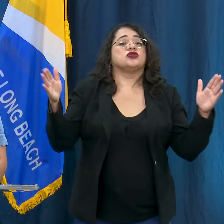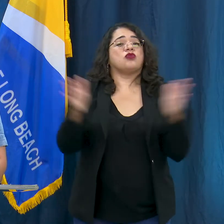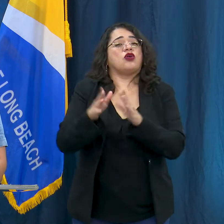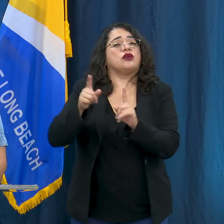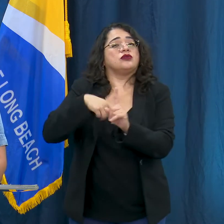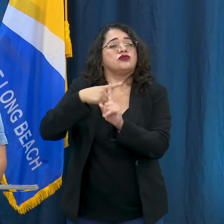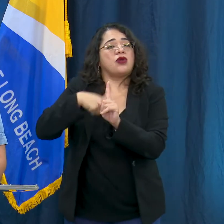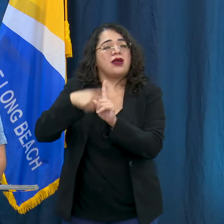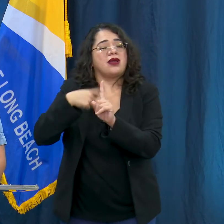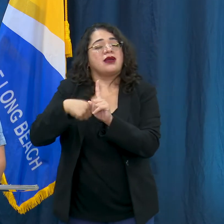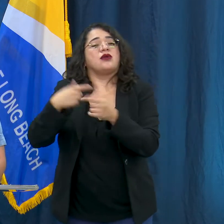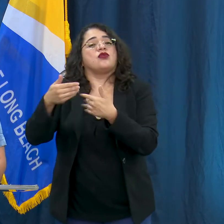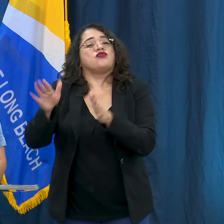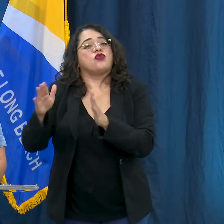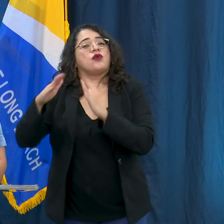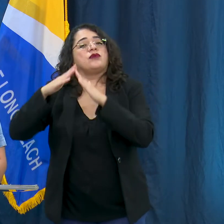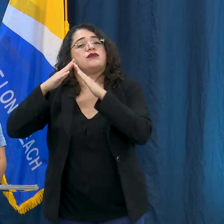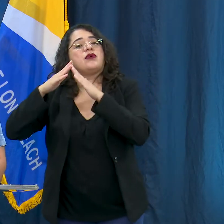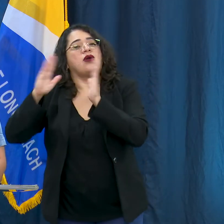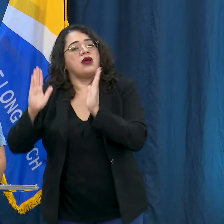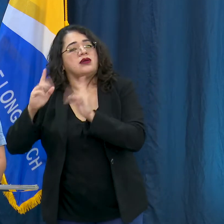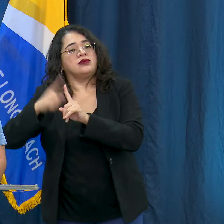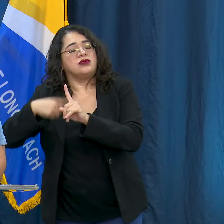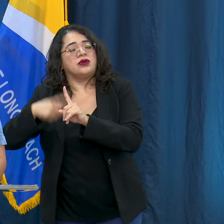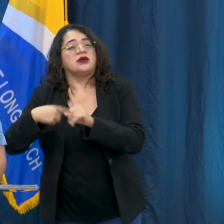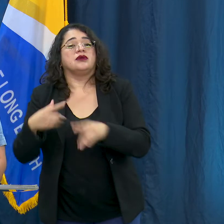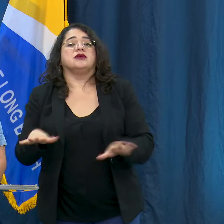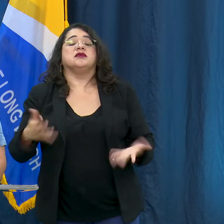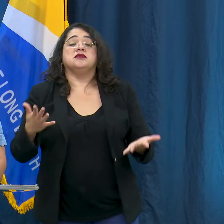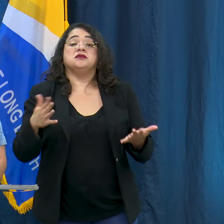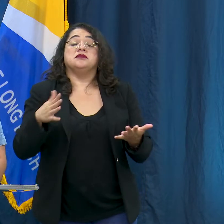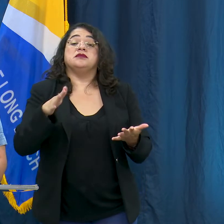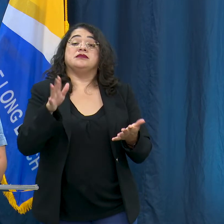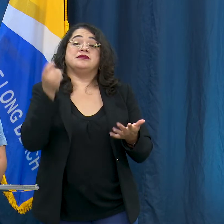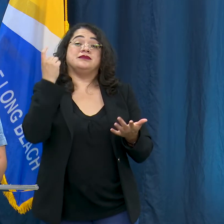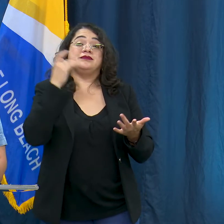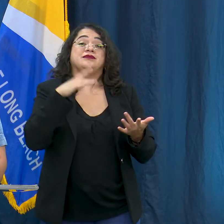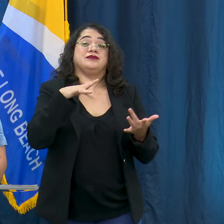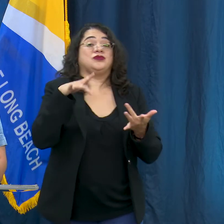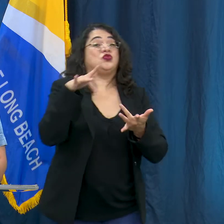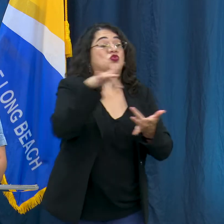Turismo so es uno de los de las em presses k.asif read o durante el